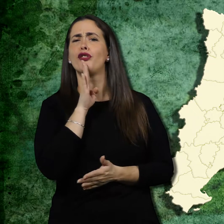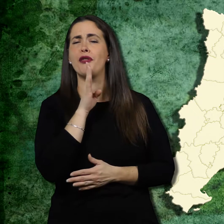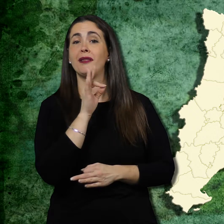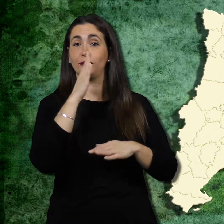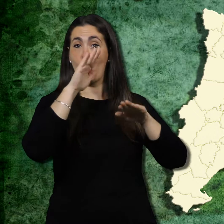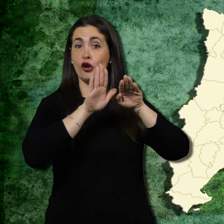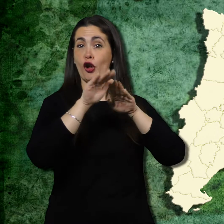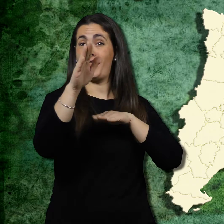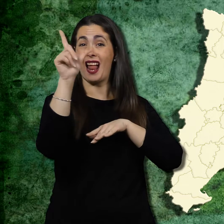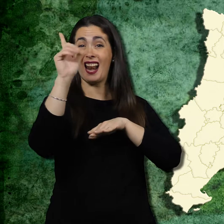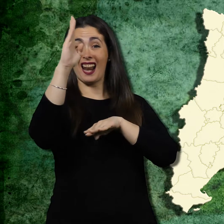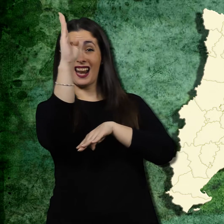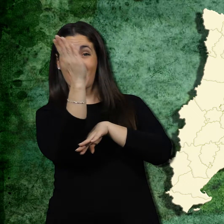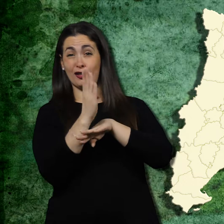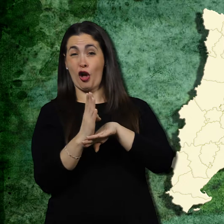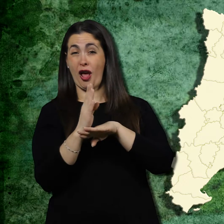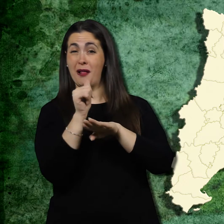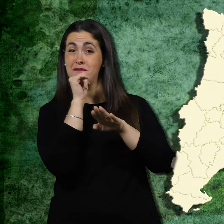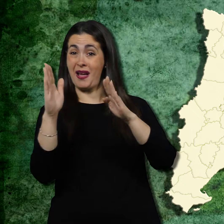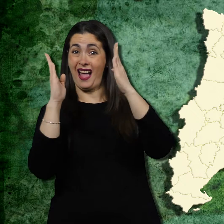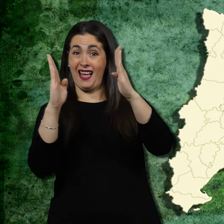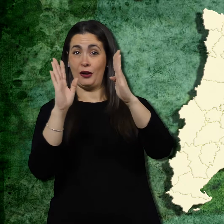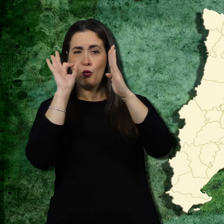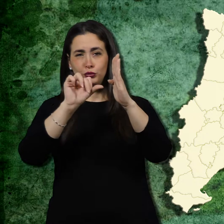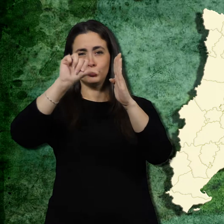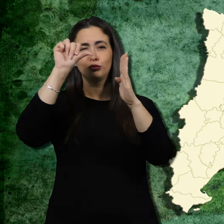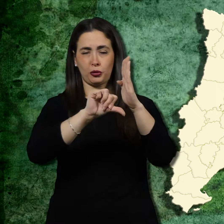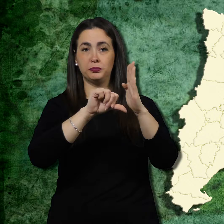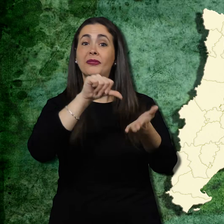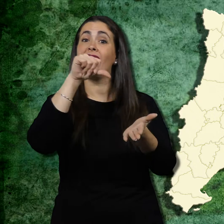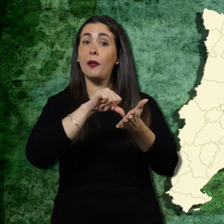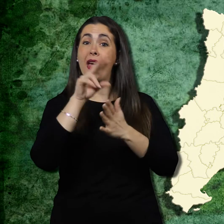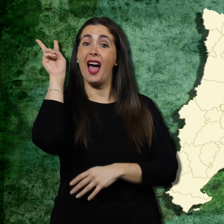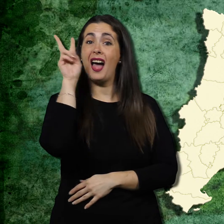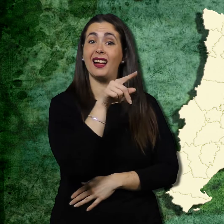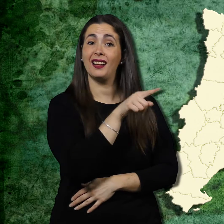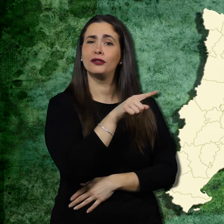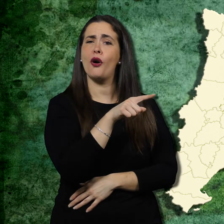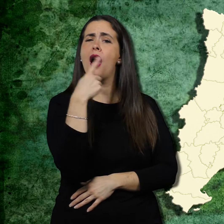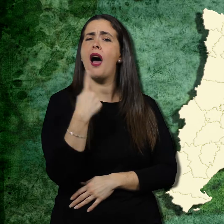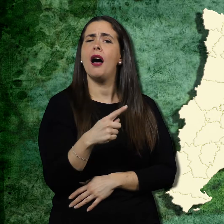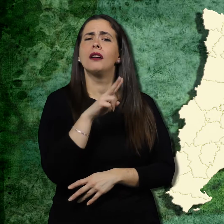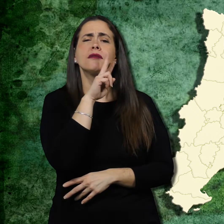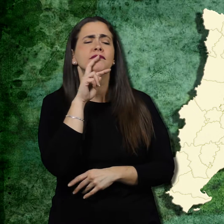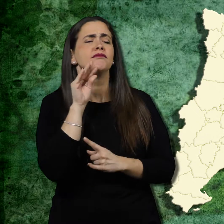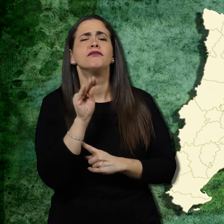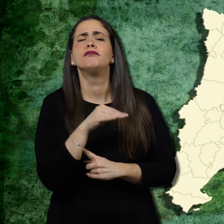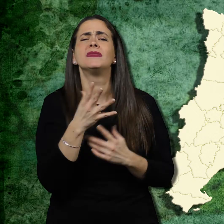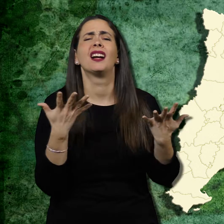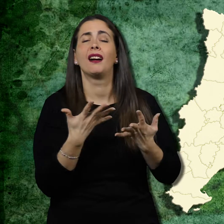Destacat: Situada entre la Serralada Litoral i el mar, la població d'Argentona conserva un destacat